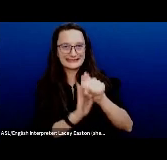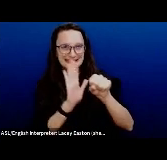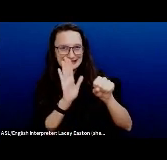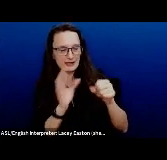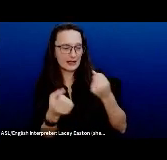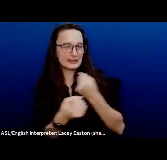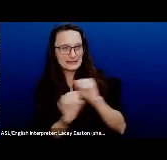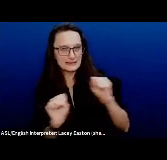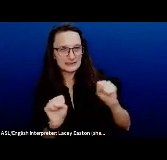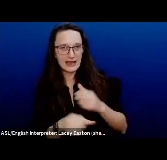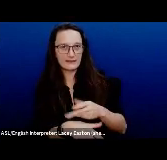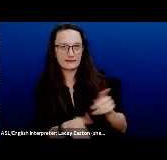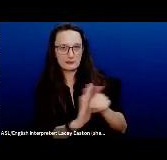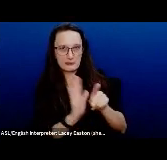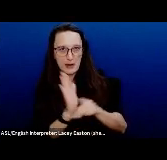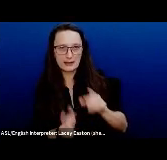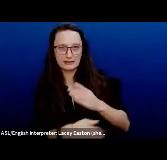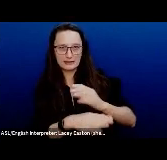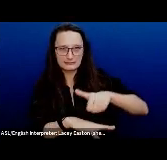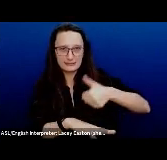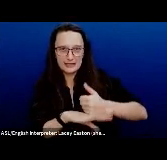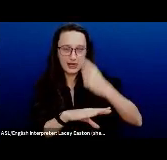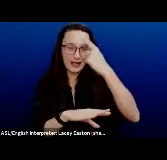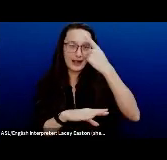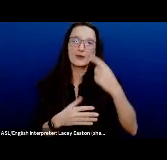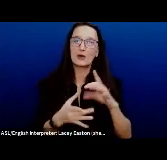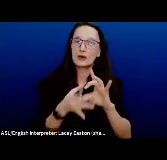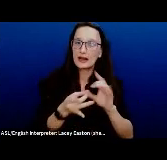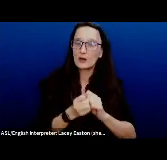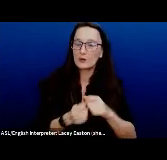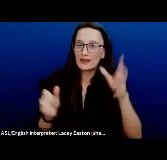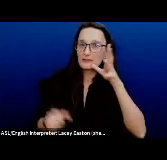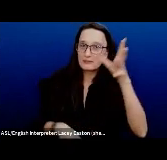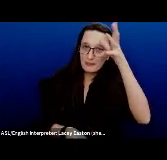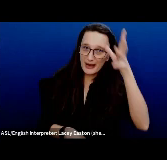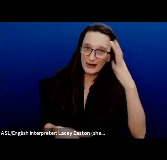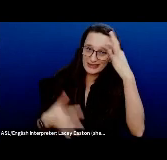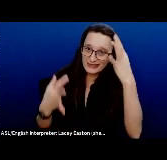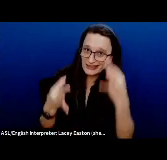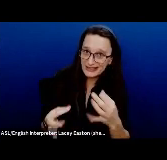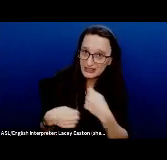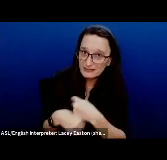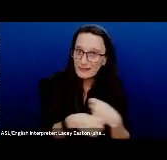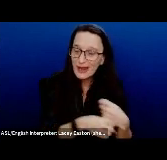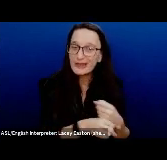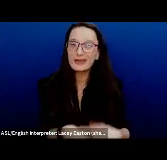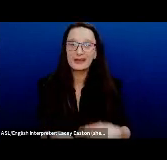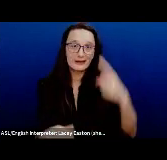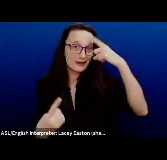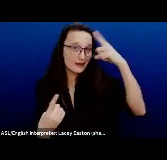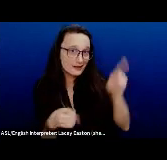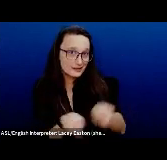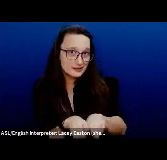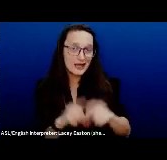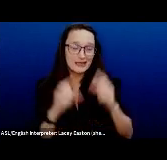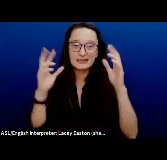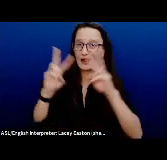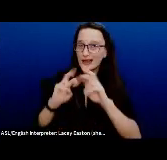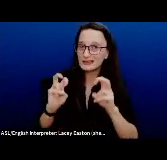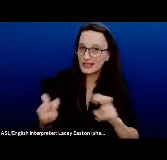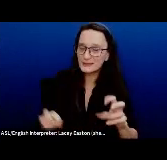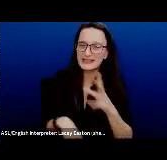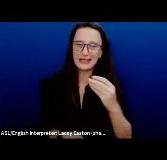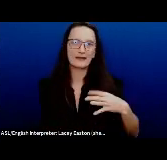proceso de toma de decisiones con respecto a las evaluaciones de consentimiento educativo y la elegibilidad de sus hijos,